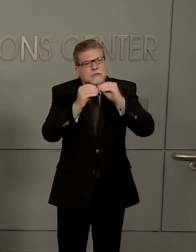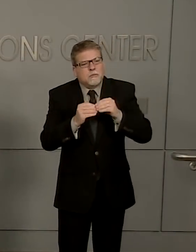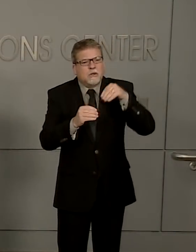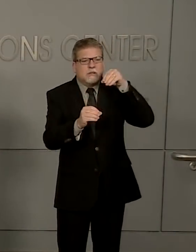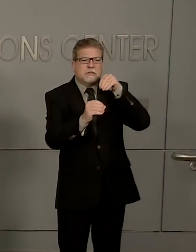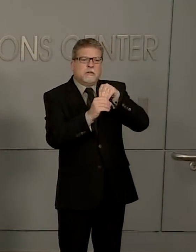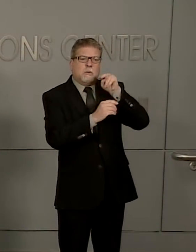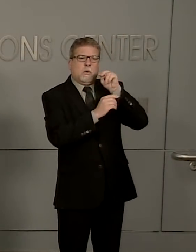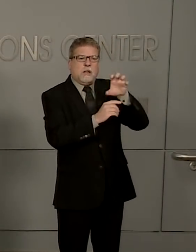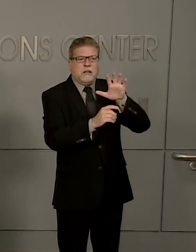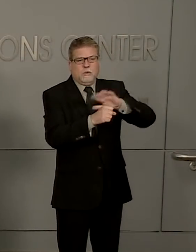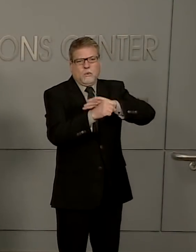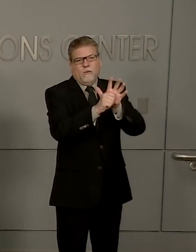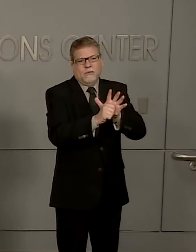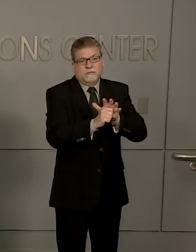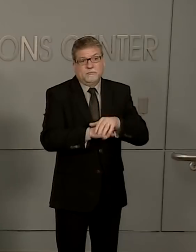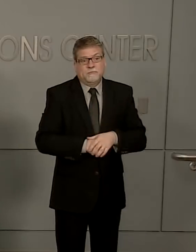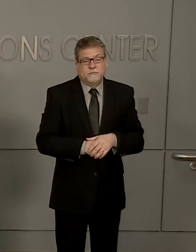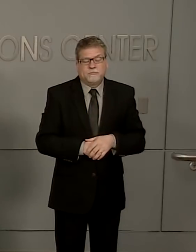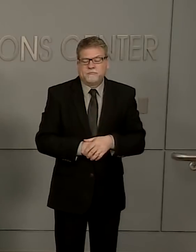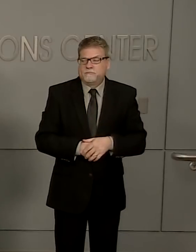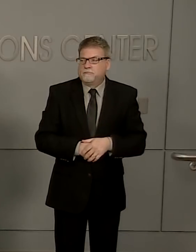servicios humanos, kaori quince